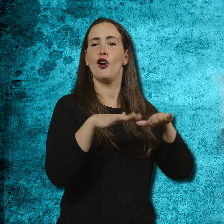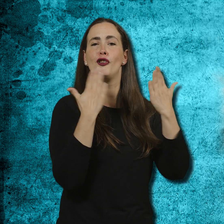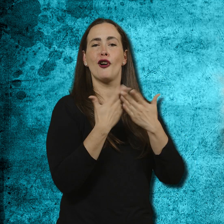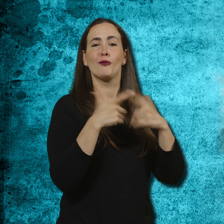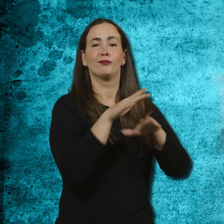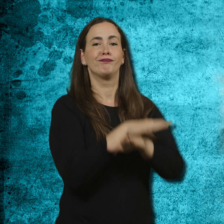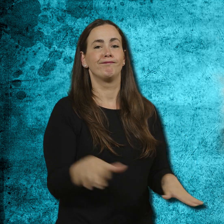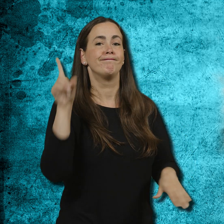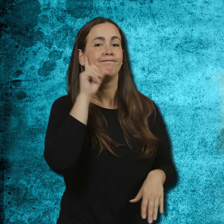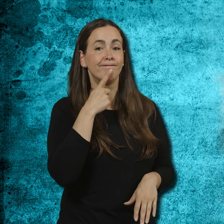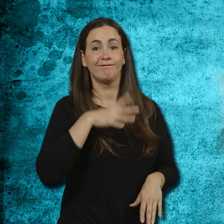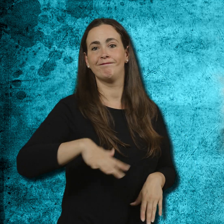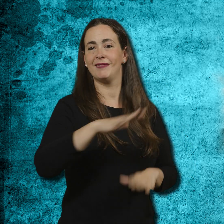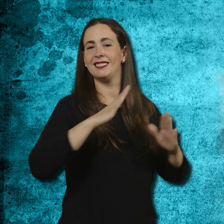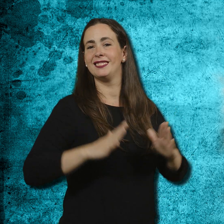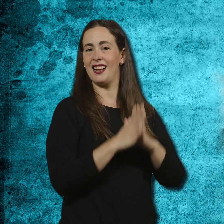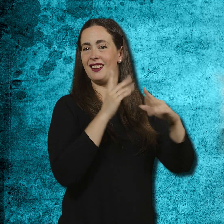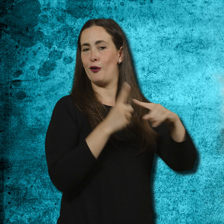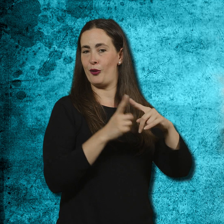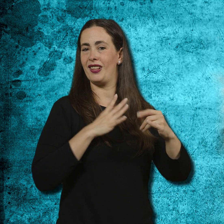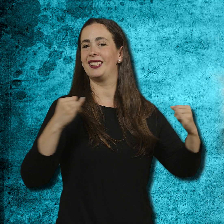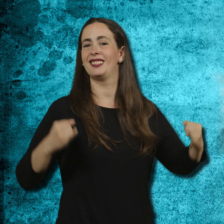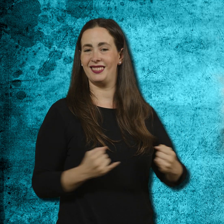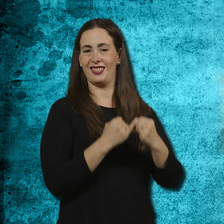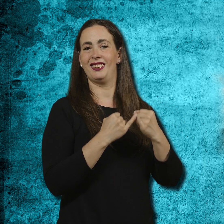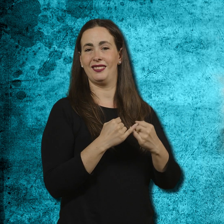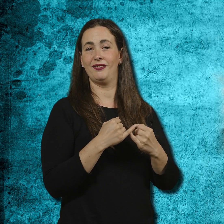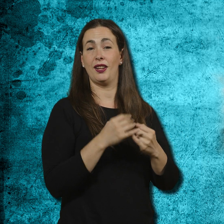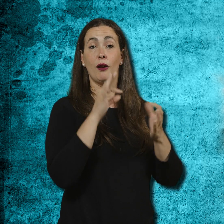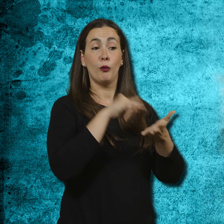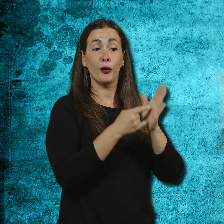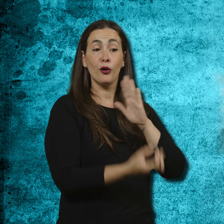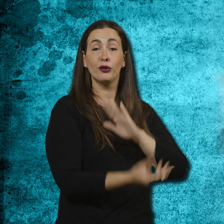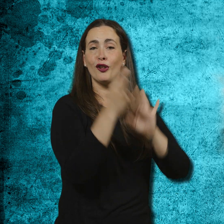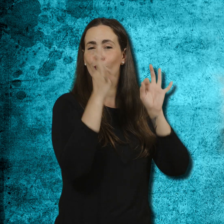Un altre dels seus assoliments va ser la fundació d'un col·legi per a nens sords a Santa Cruz de Tenerife,